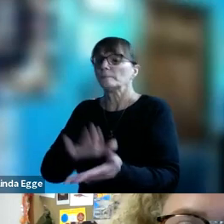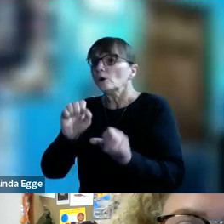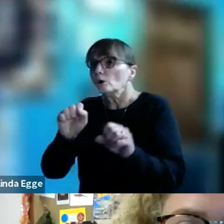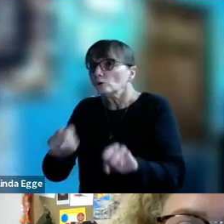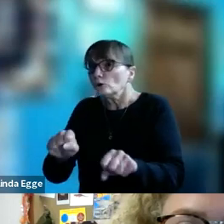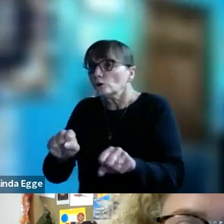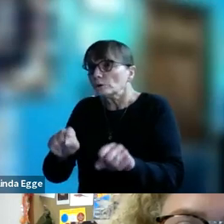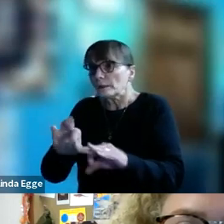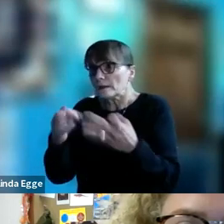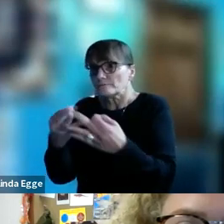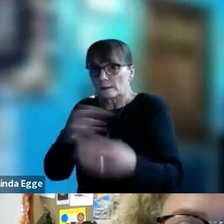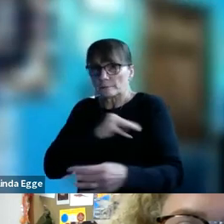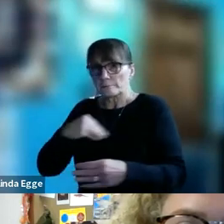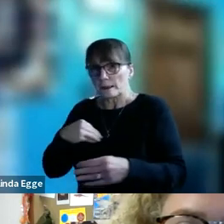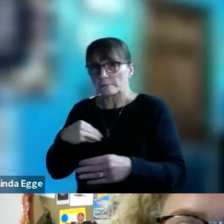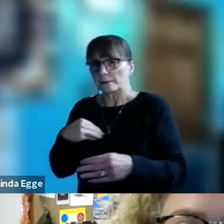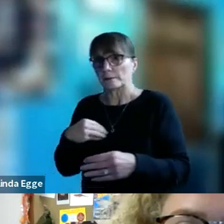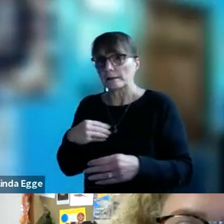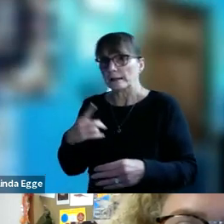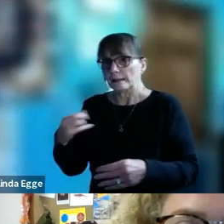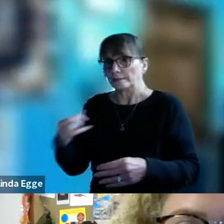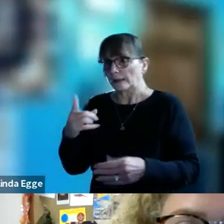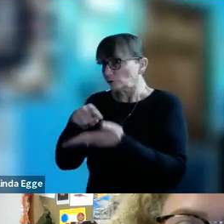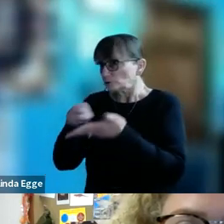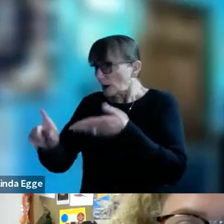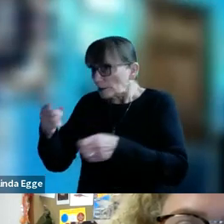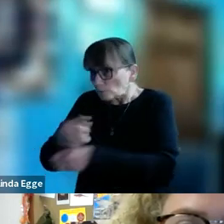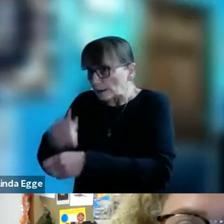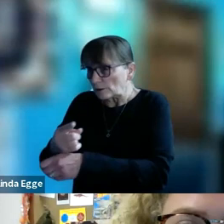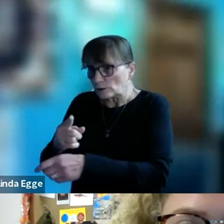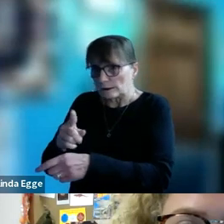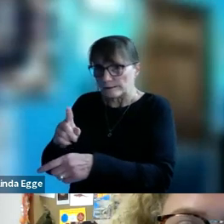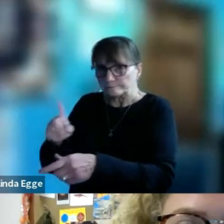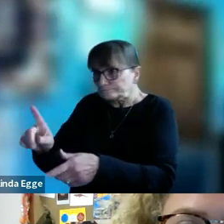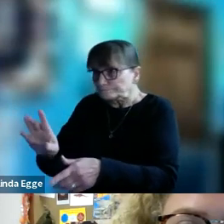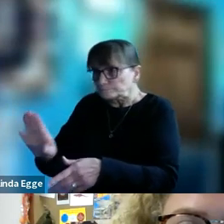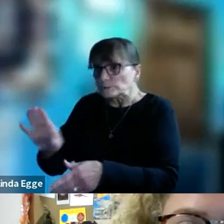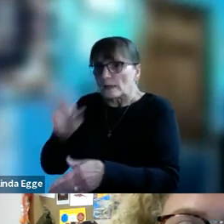quien lo documente, que revise al cliente regularmente. Eso es ciertamente útil.